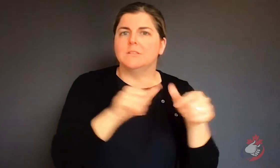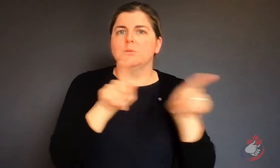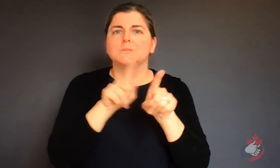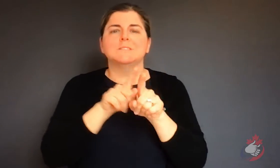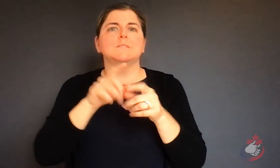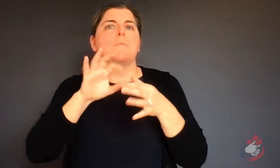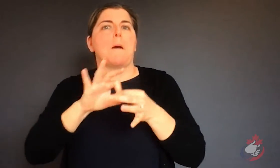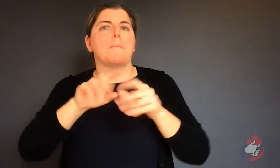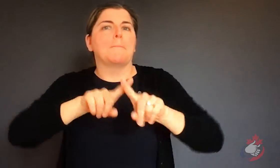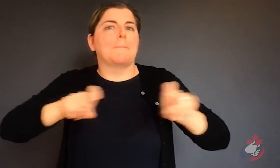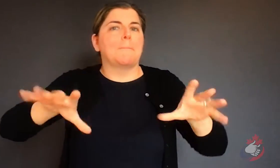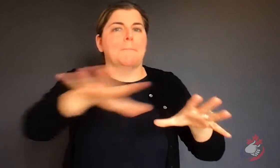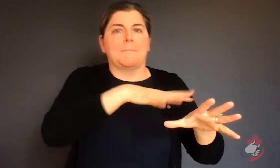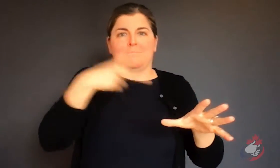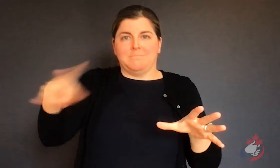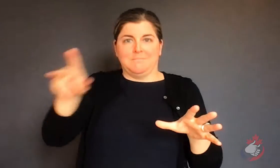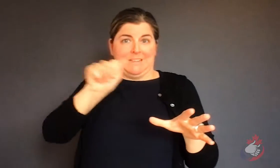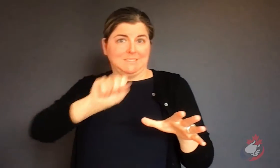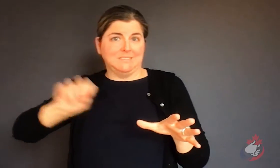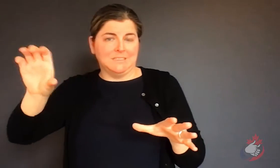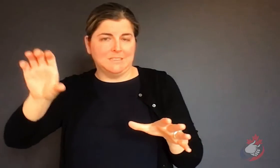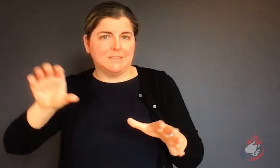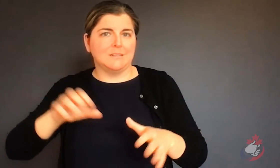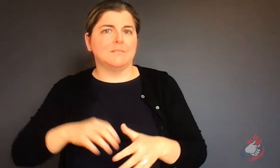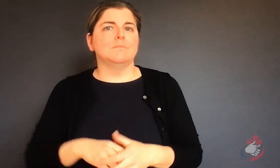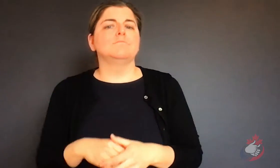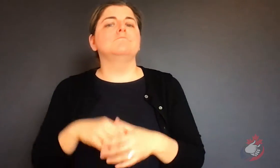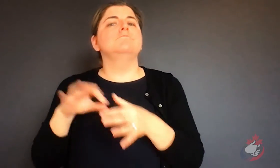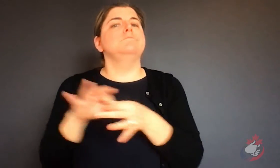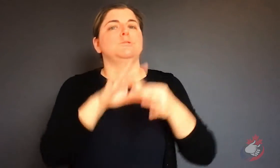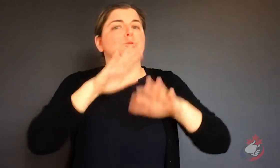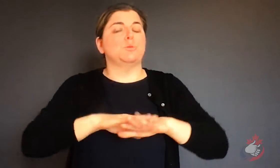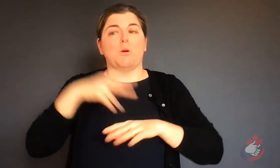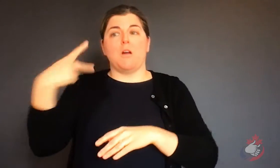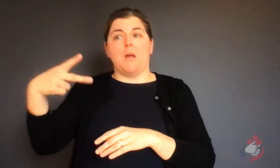et les membres de l’organisation de